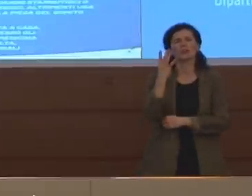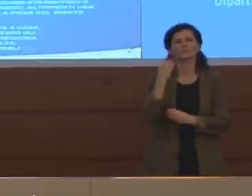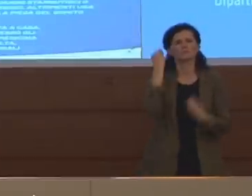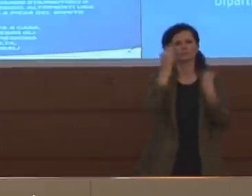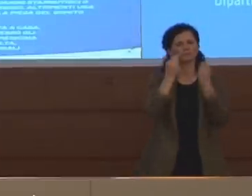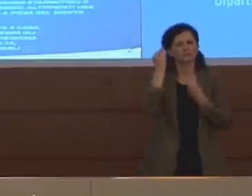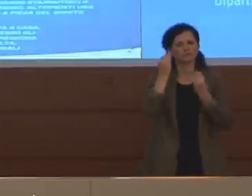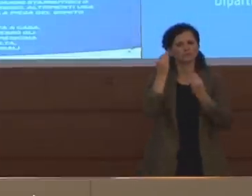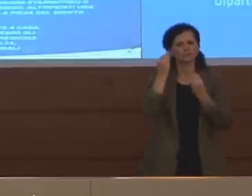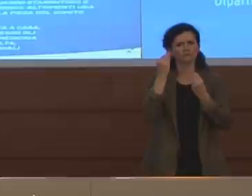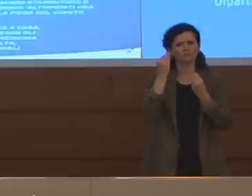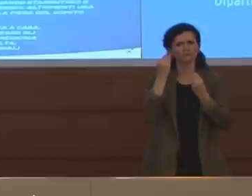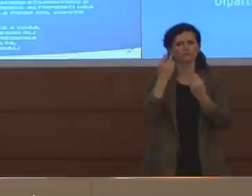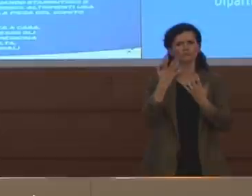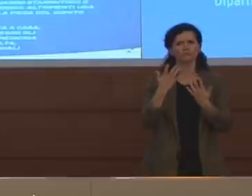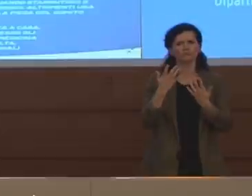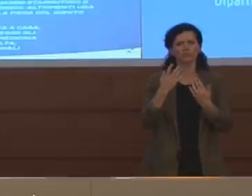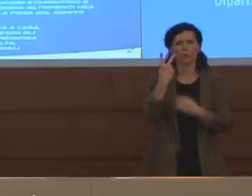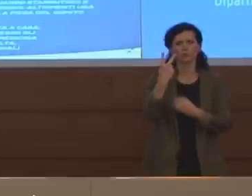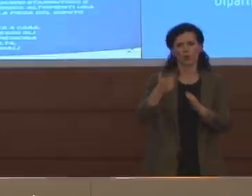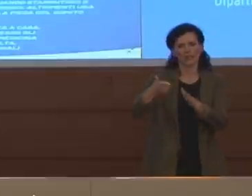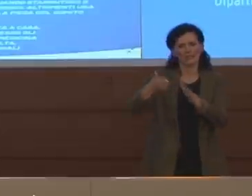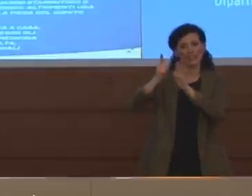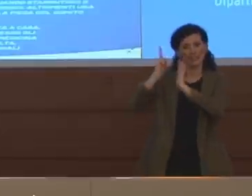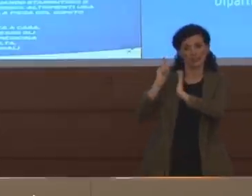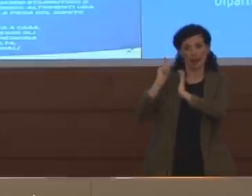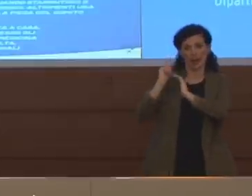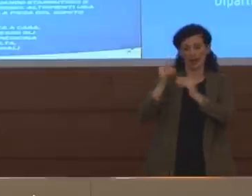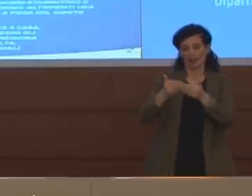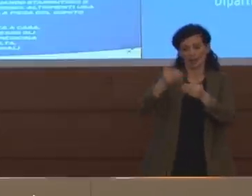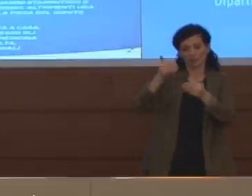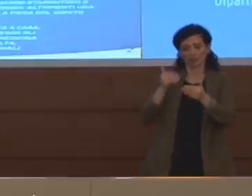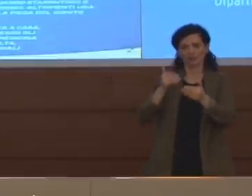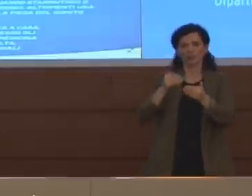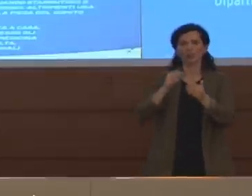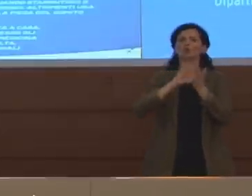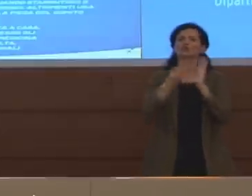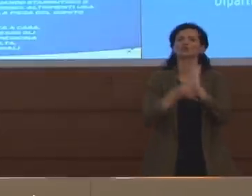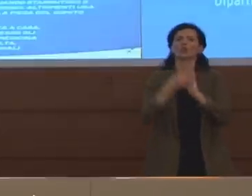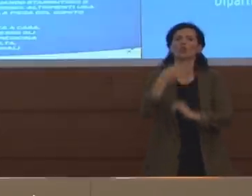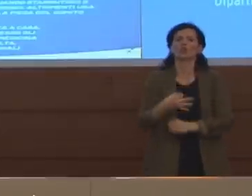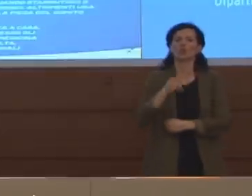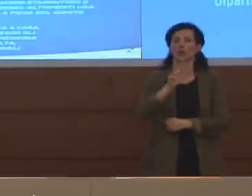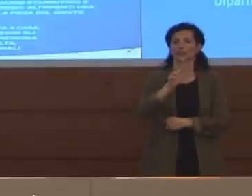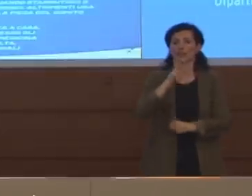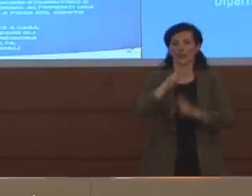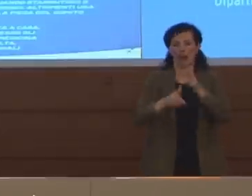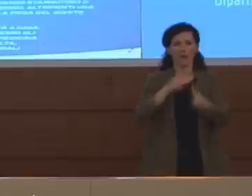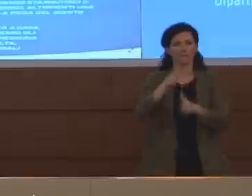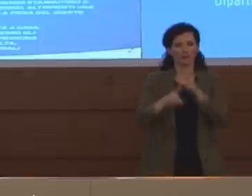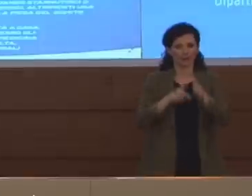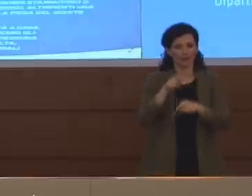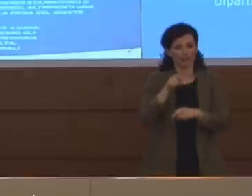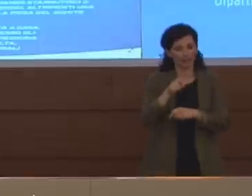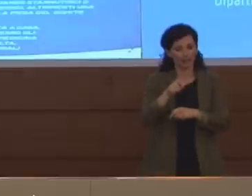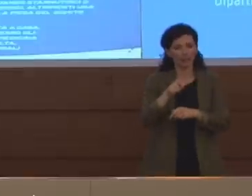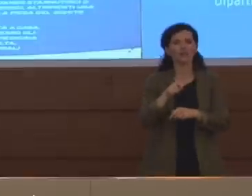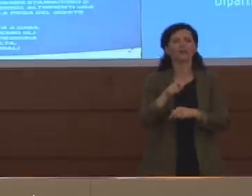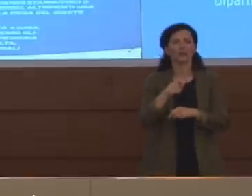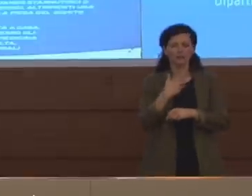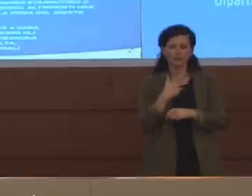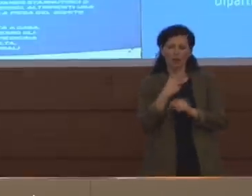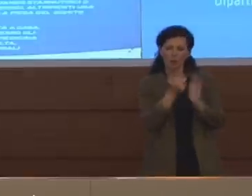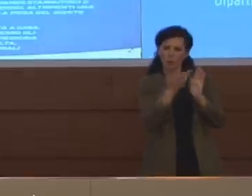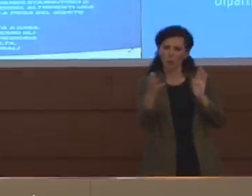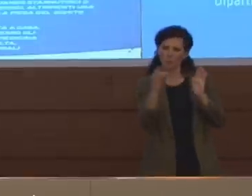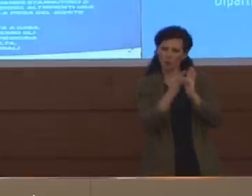sole due settimane, precisamente al 3 di aprile, c'erano ricoverati nelle terapie